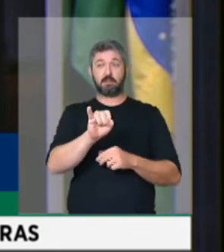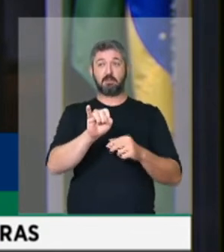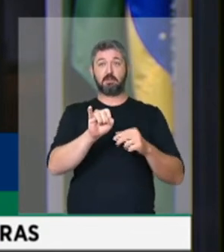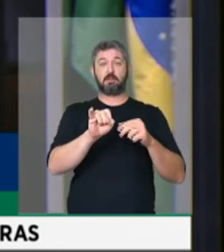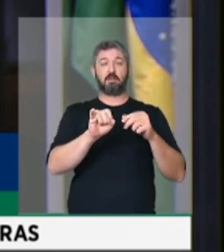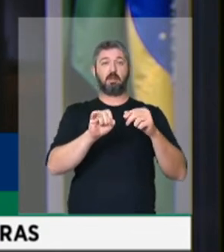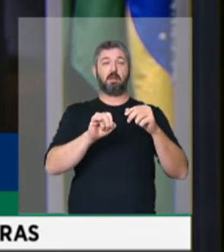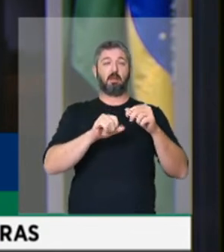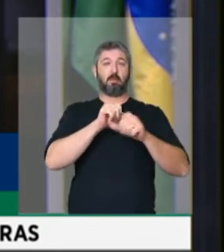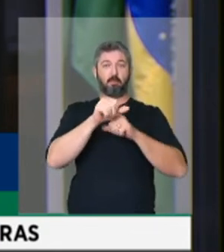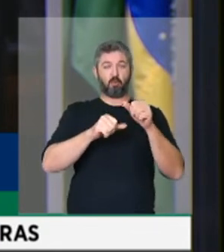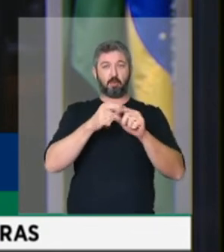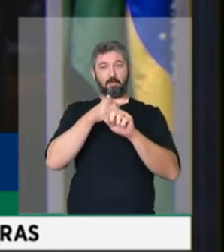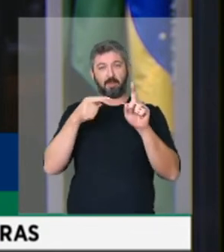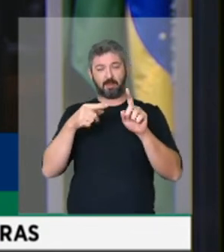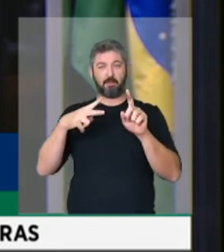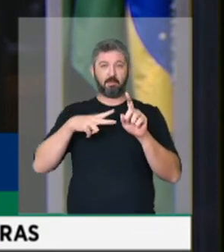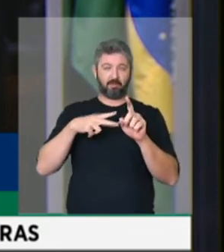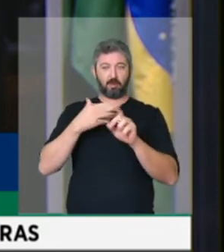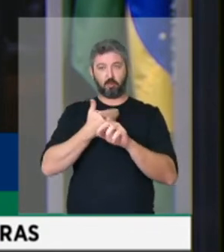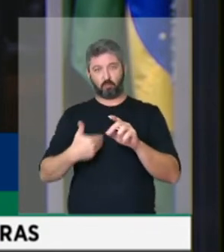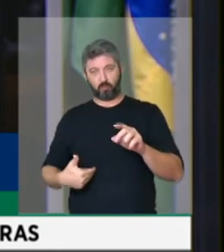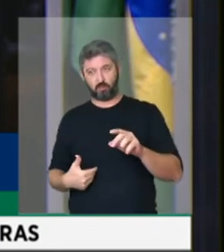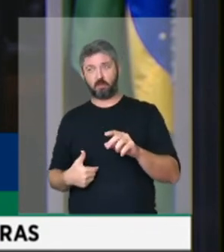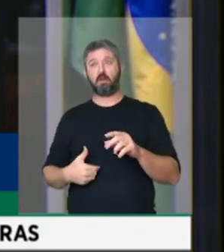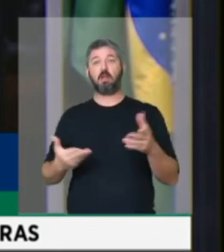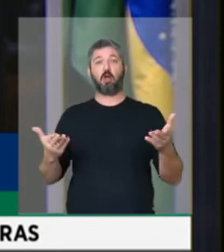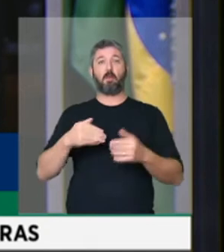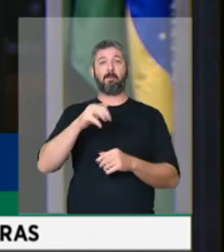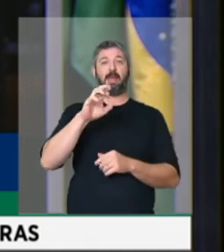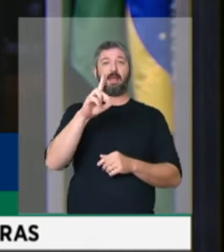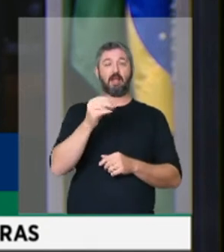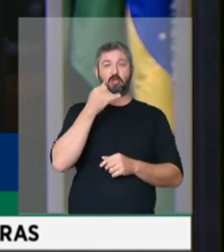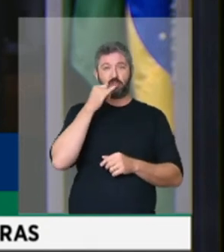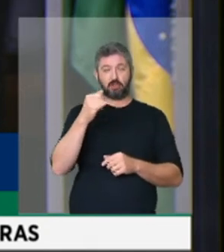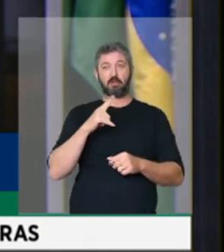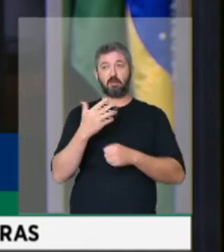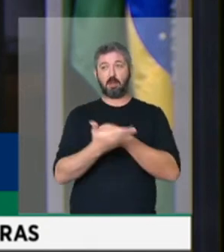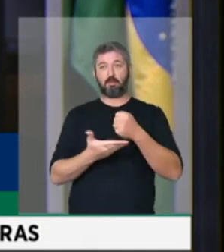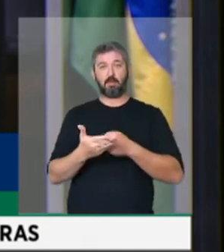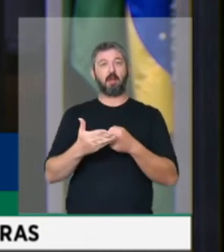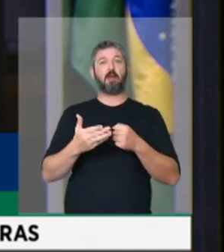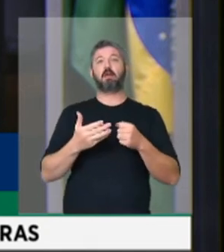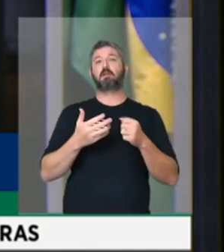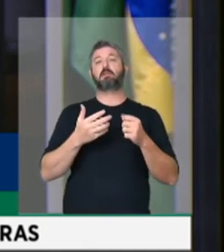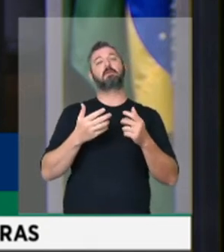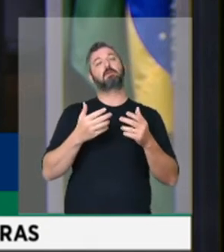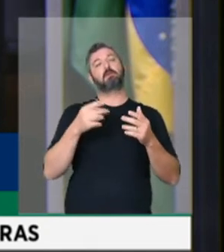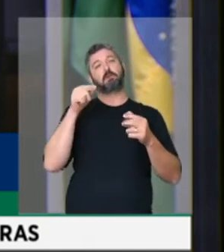REPRESENTARIA SUA EVENTUAL DESESTATIZAÇÃO. TODO FORMATO DO NOVO MERCADO DE ENERGIA POR BASE A DESESTATIZAÇÃO DA EMPRESA ACOMPANHADA DO FIM DO